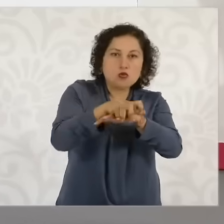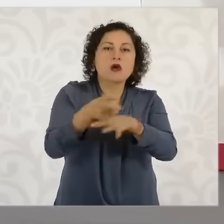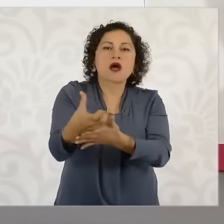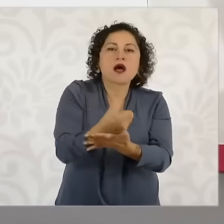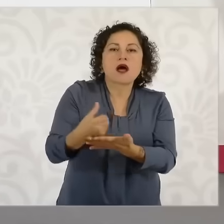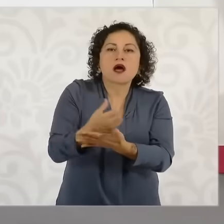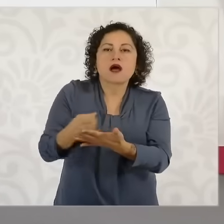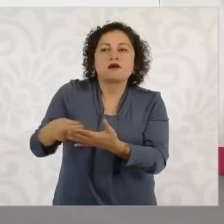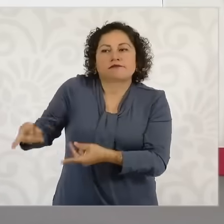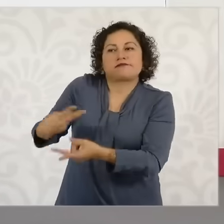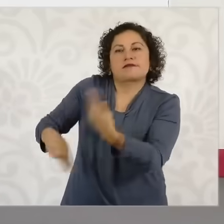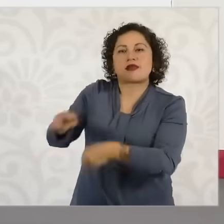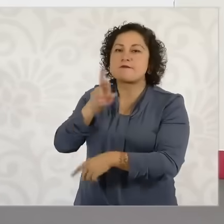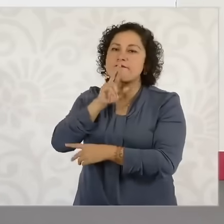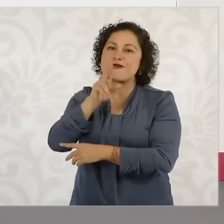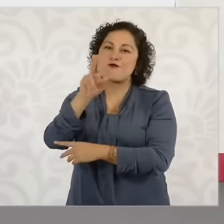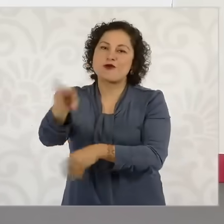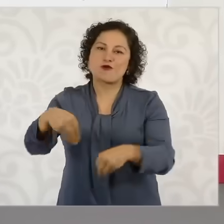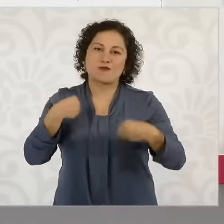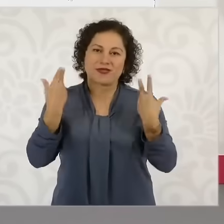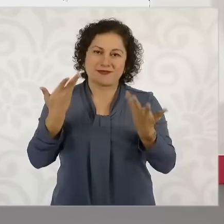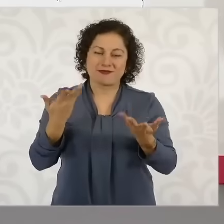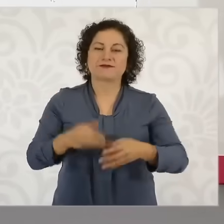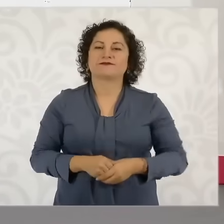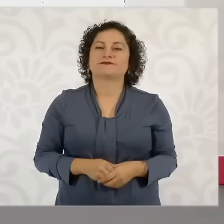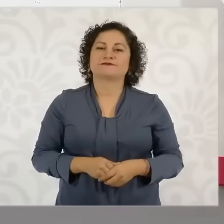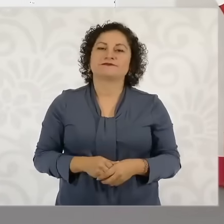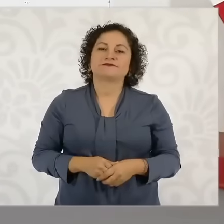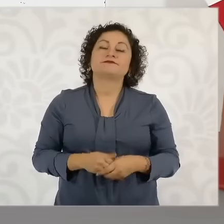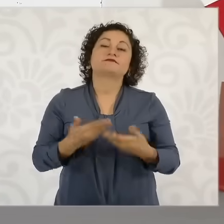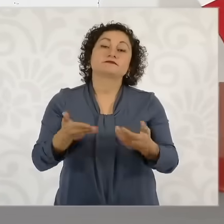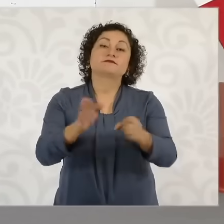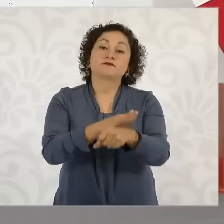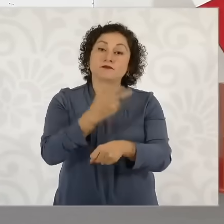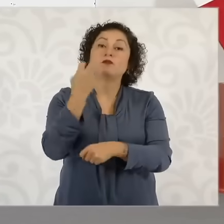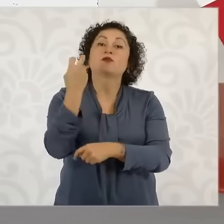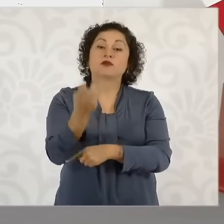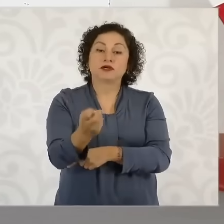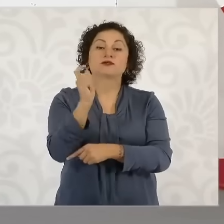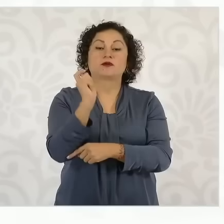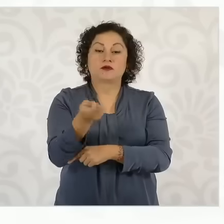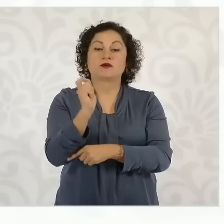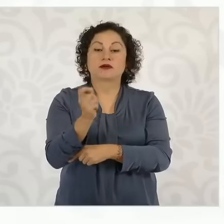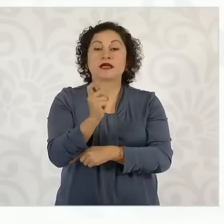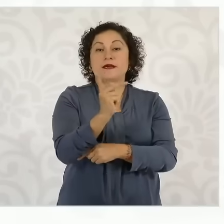económicos. De tal suerte que nosotros vemos que el producto interno bruto pasó de 1.8 billones